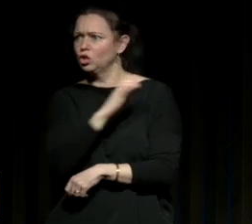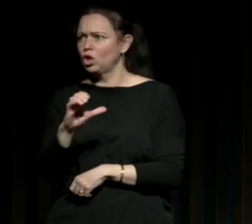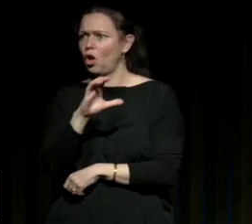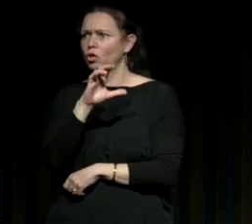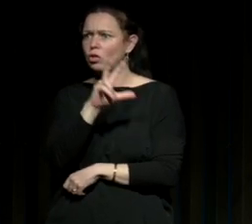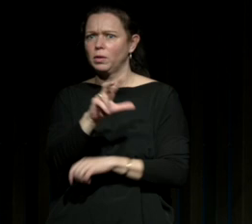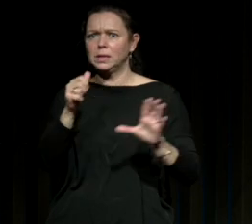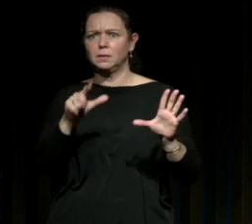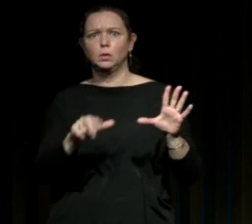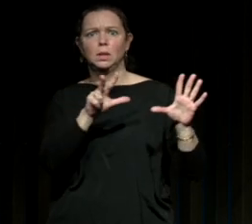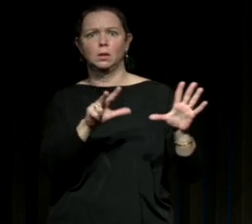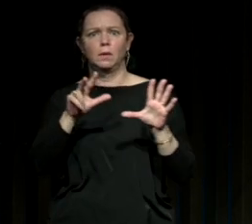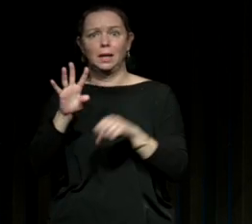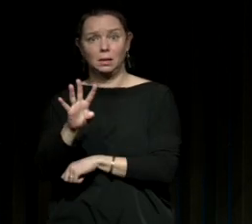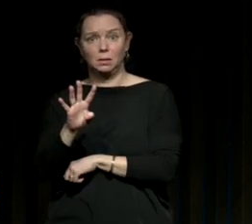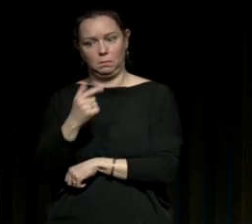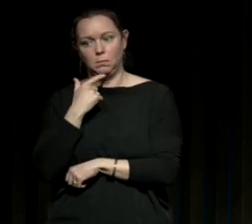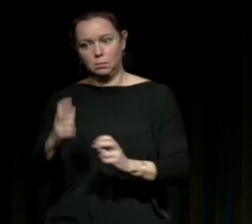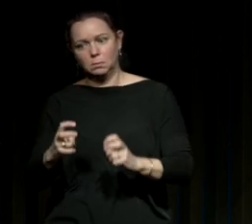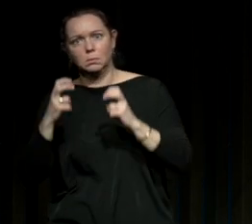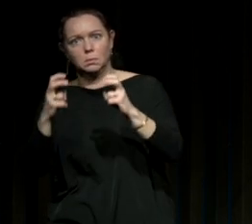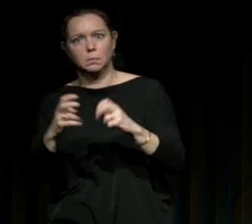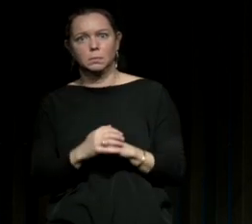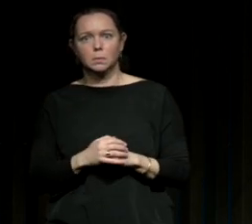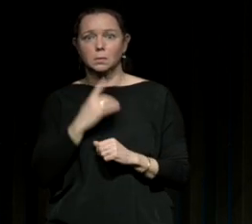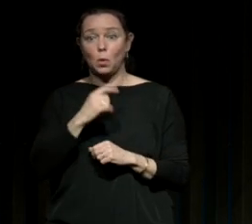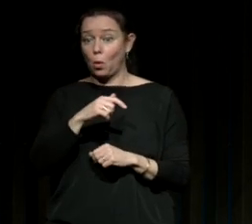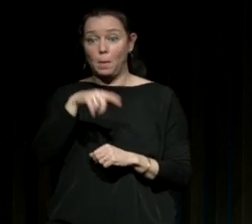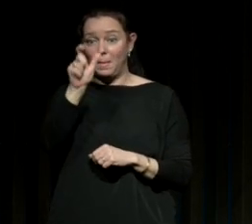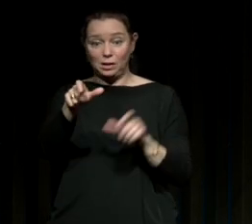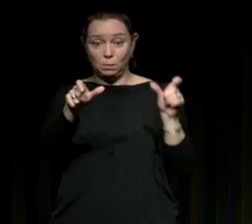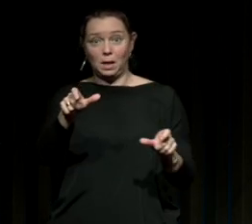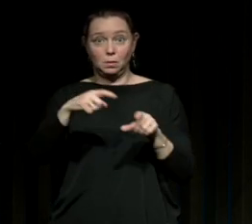qui sont plus élevés donc ses deux passions ils ont le même indice de masse corporelle et